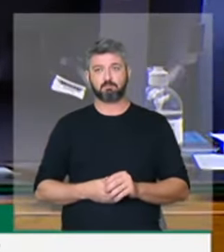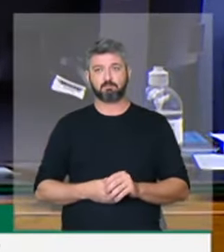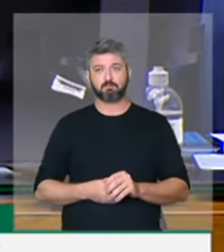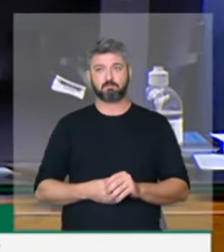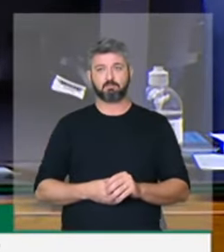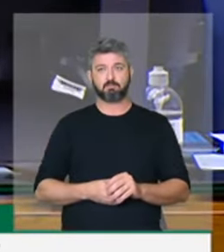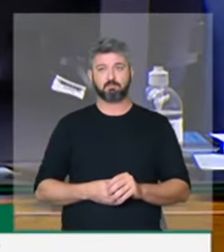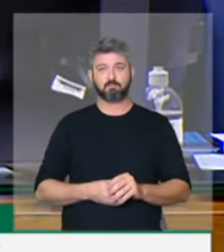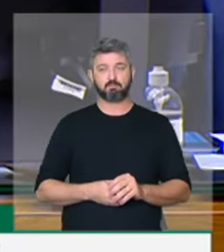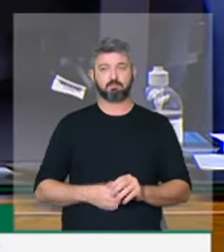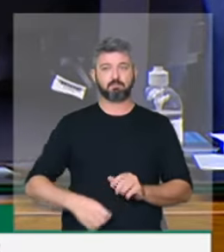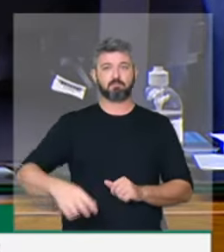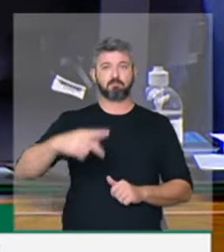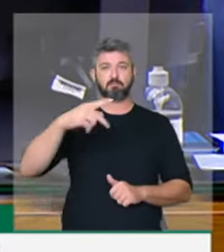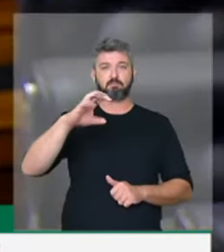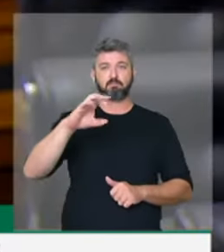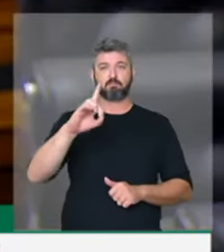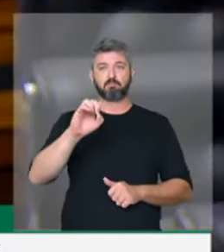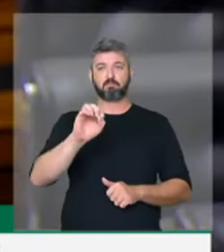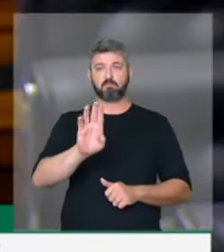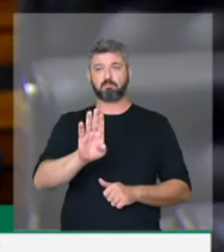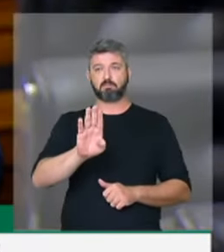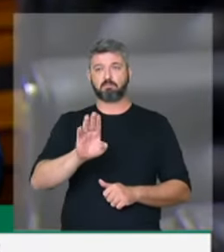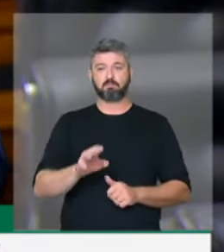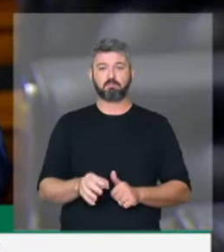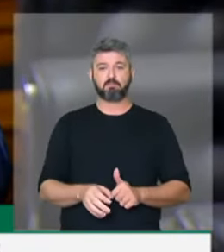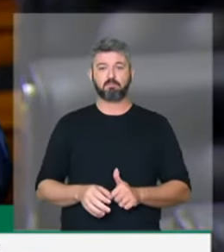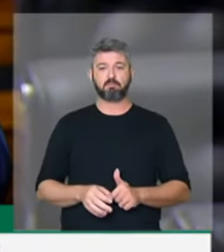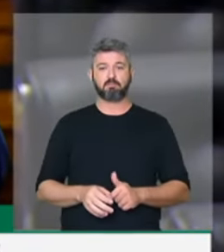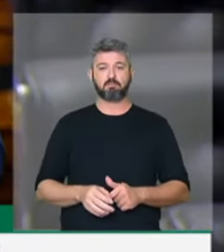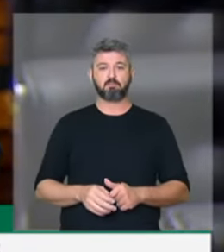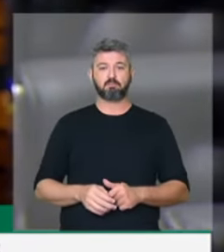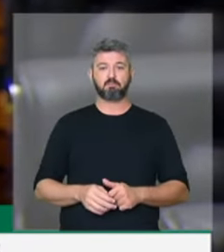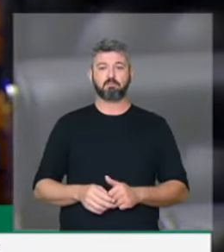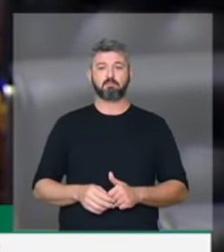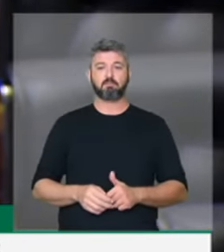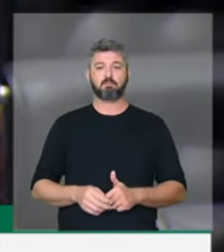ORIENTA O PCDOB? -- [DEPUTADO]: PRESIDENTE... ESSA... É UMA MATÉRIA MUITO IMPORTANTE,